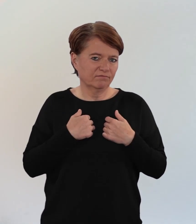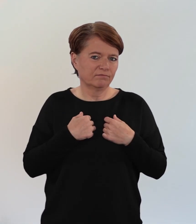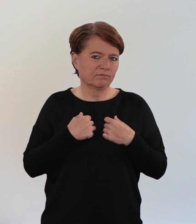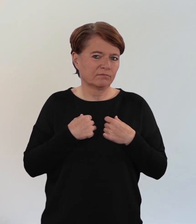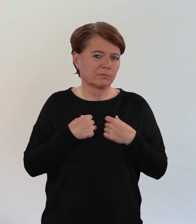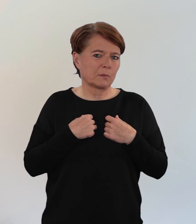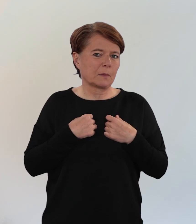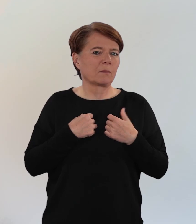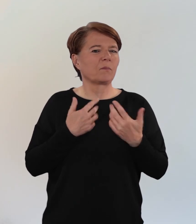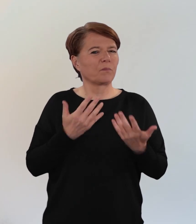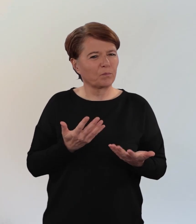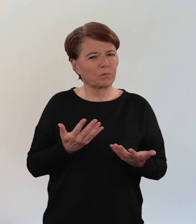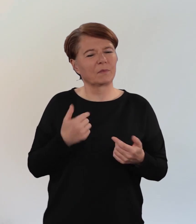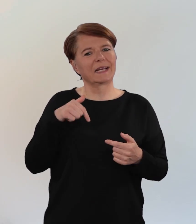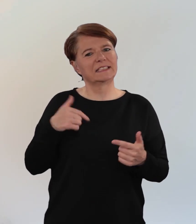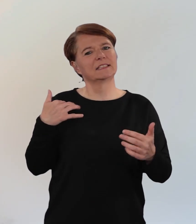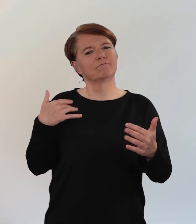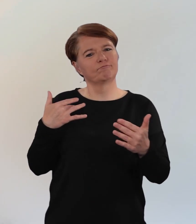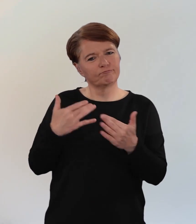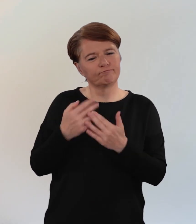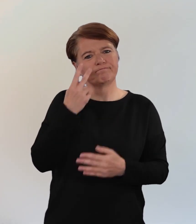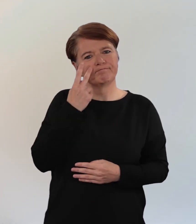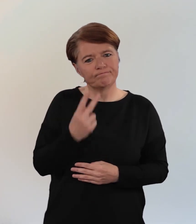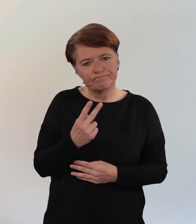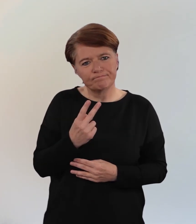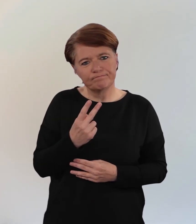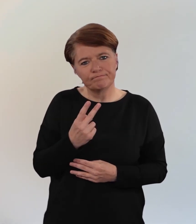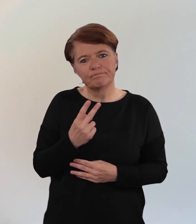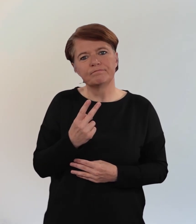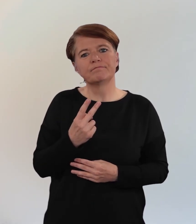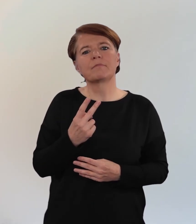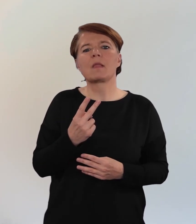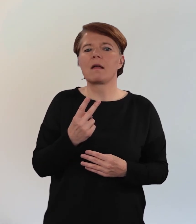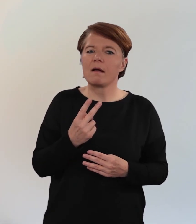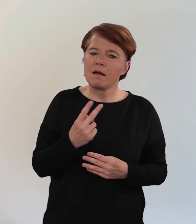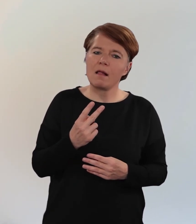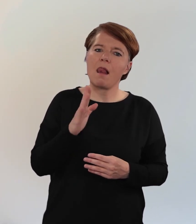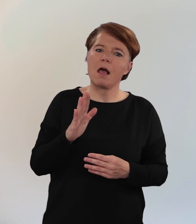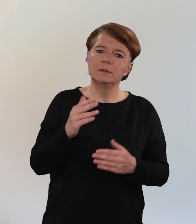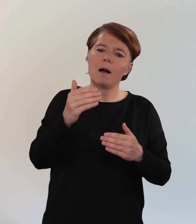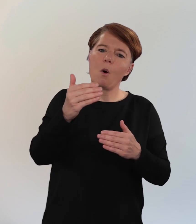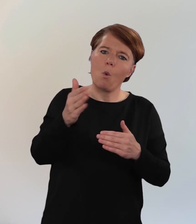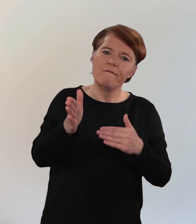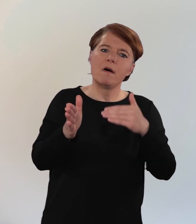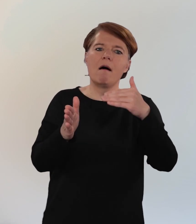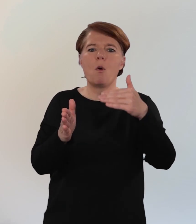Und genau, mittlerweile sind mir natürlich sehr viele Türen auch gerade deswegen geöffnet worden